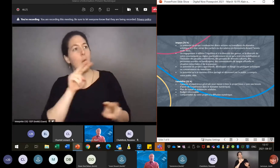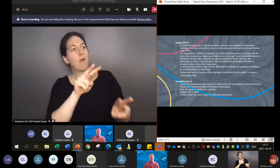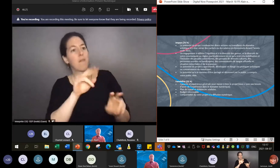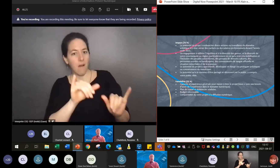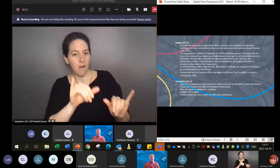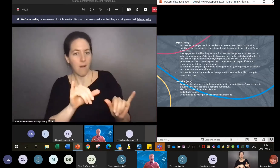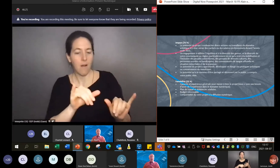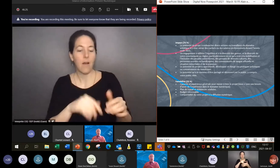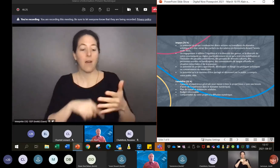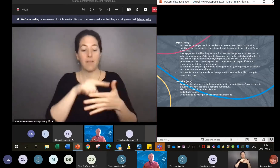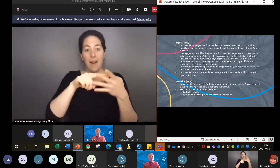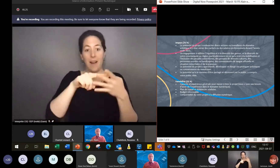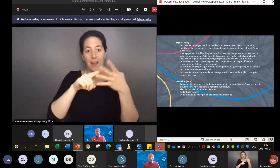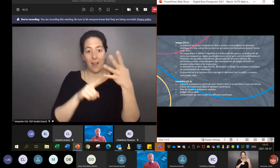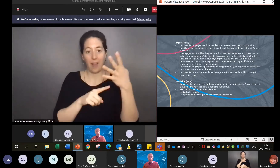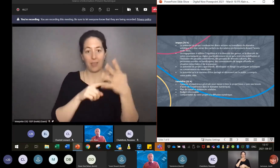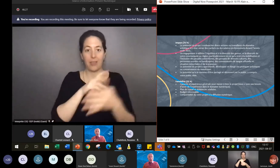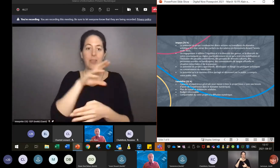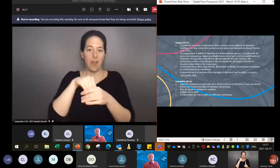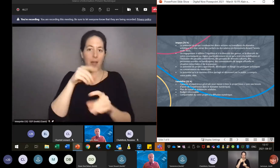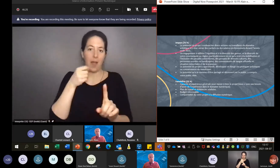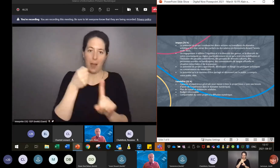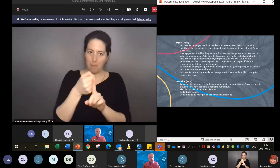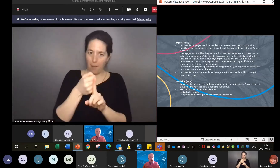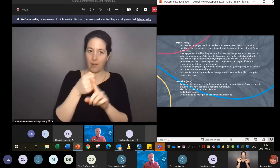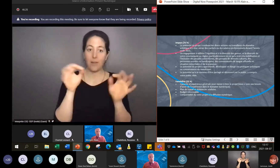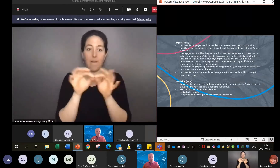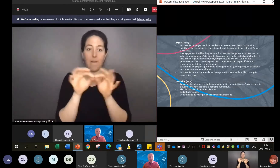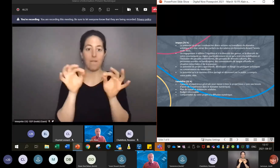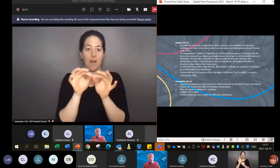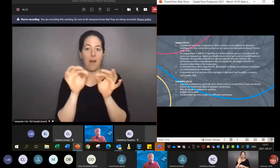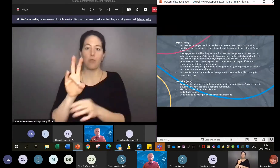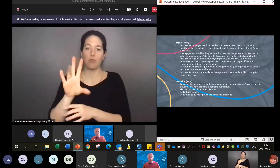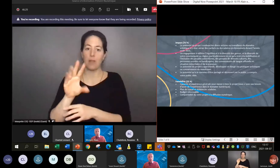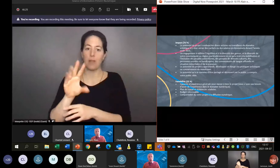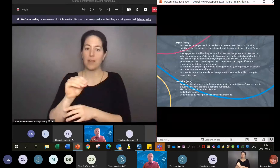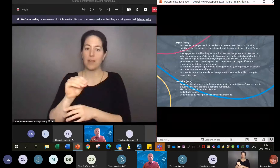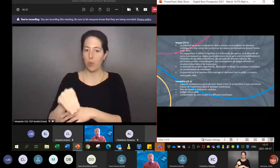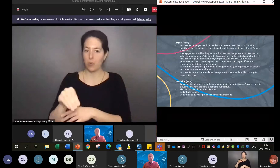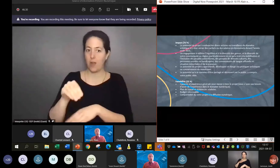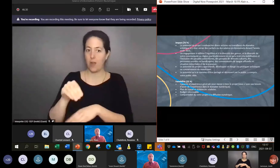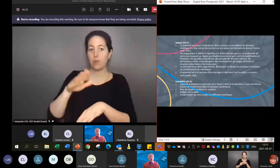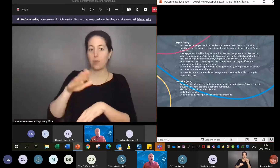et comptent pour 75 % de votre